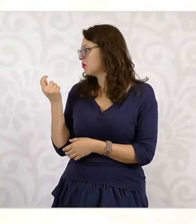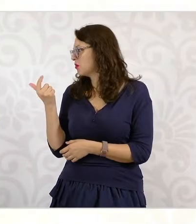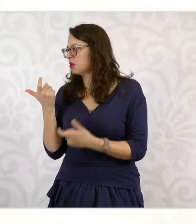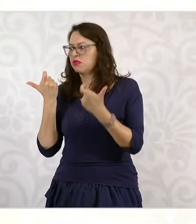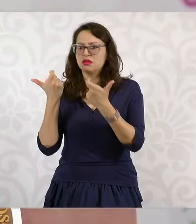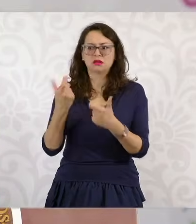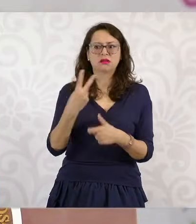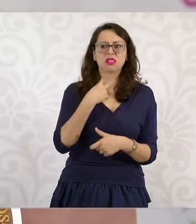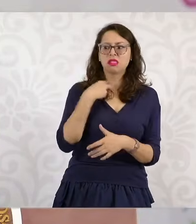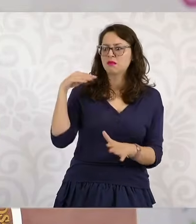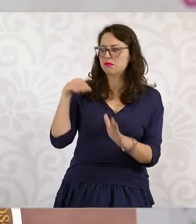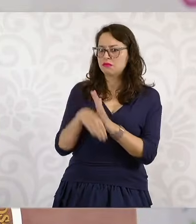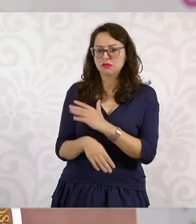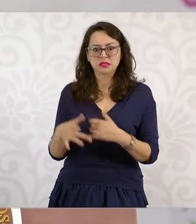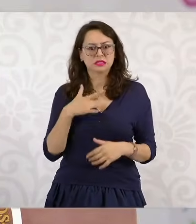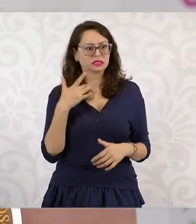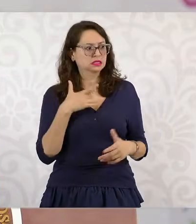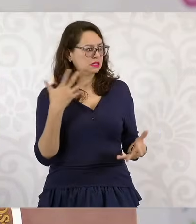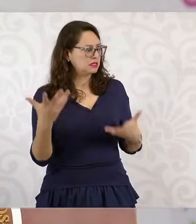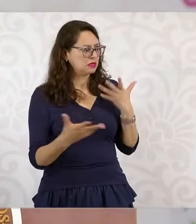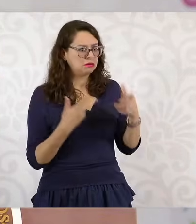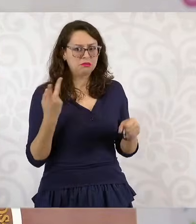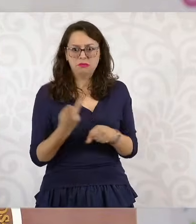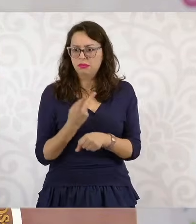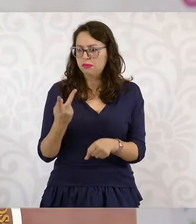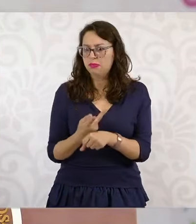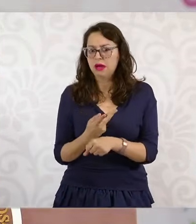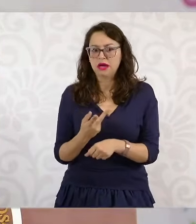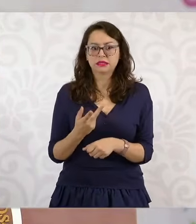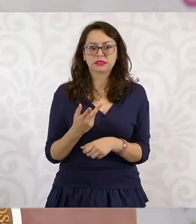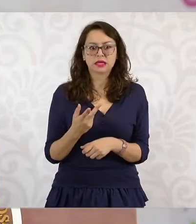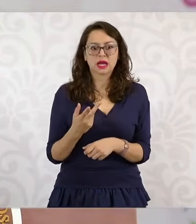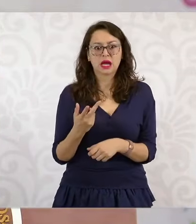tenemos que tener un poquito más conciencia de cómo hacer que la gente pida menos la comida y